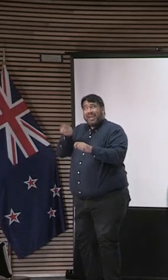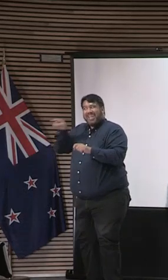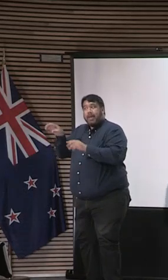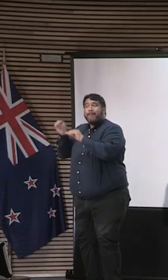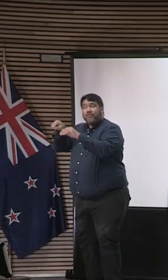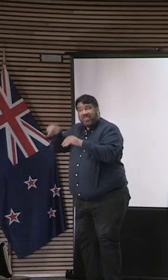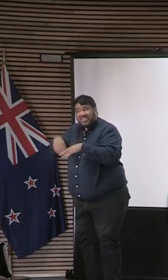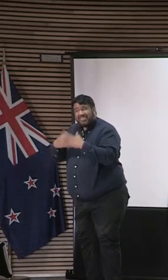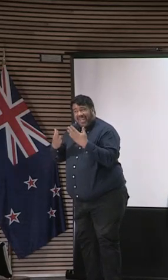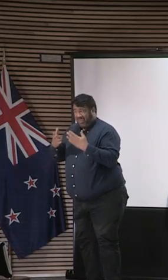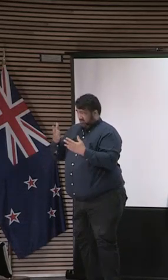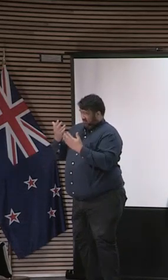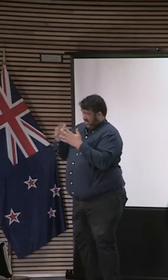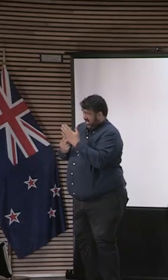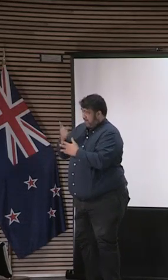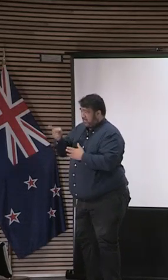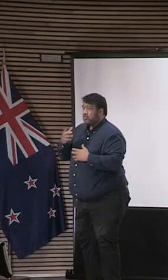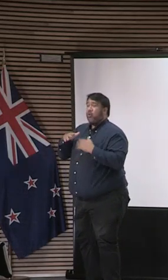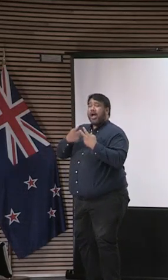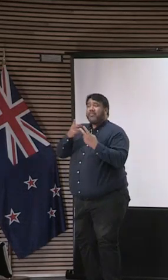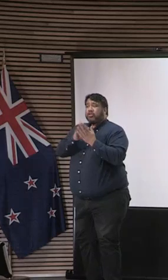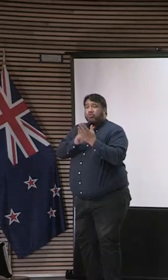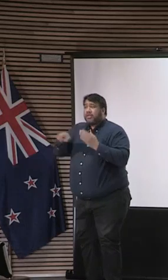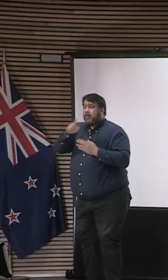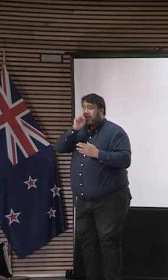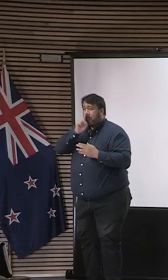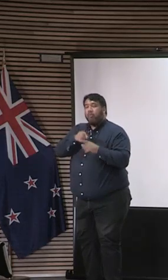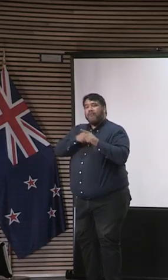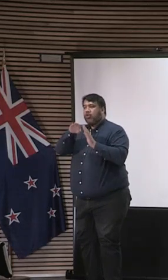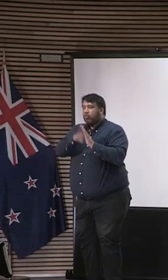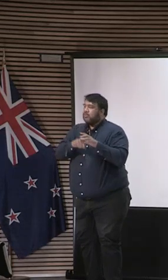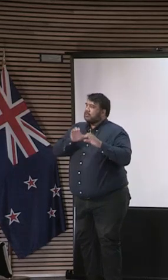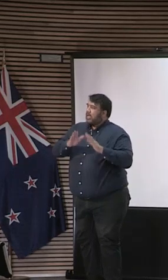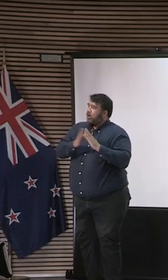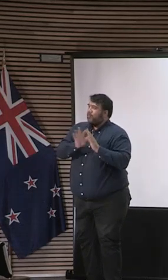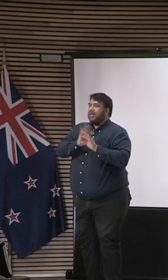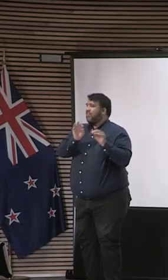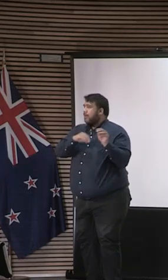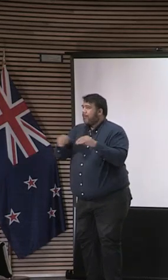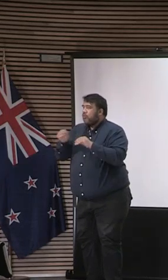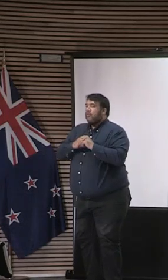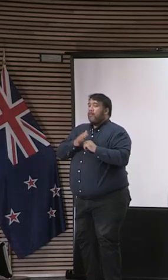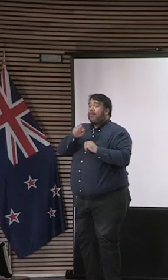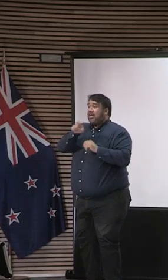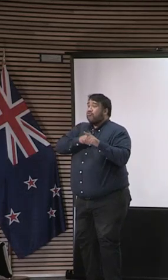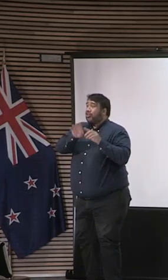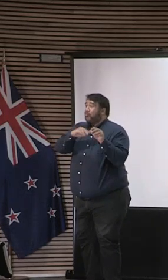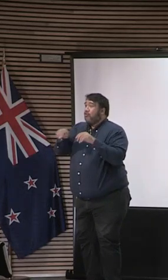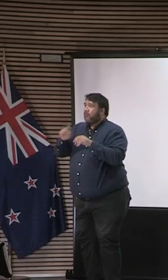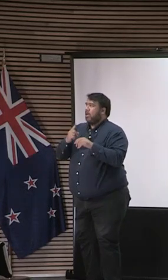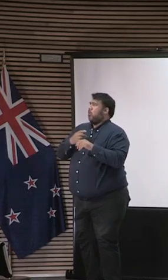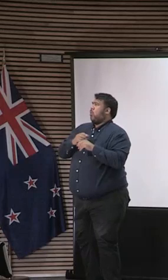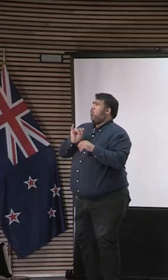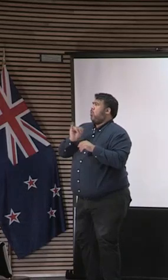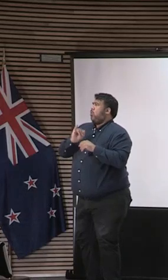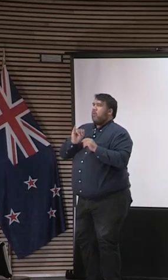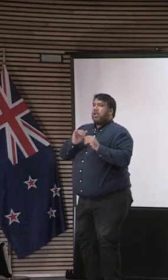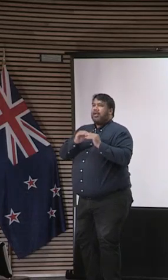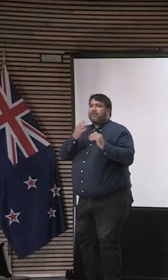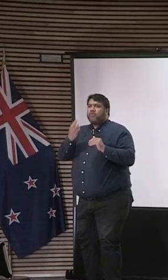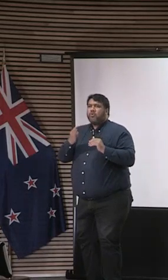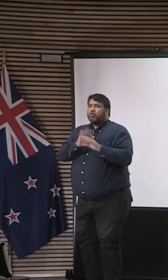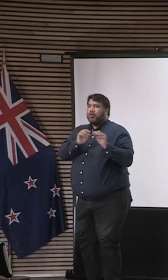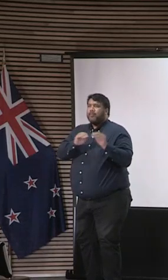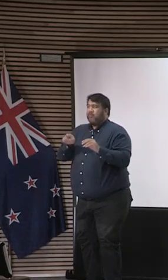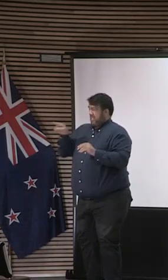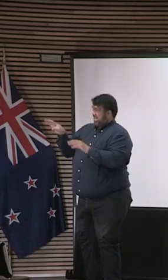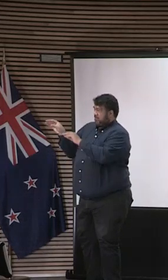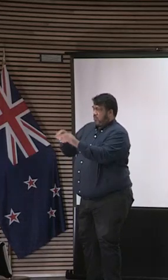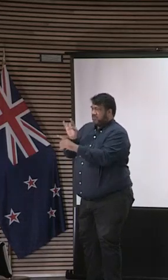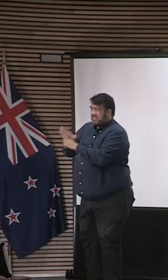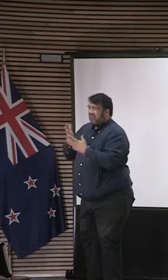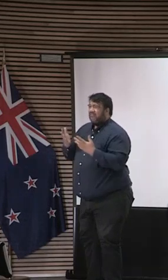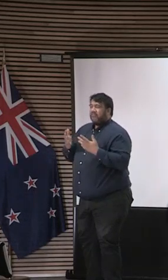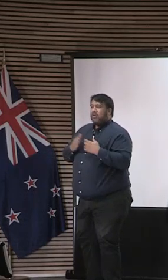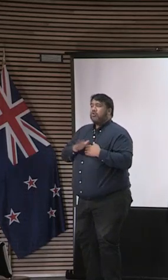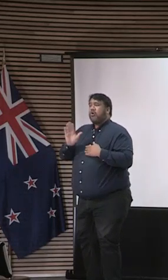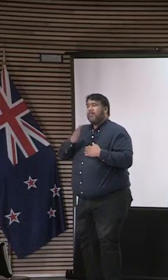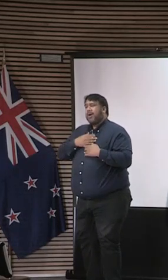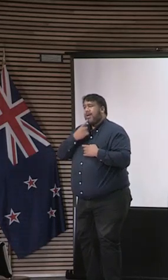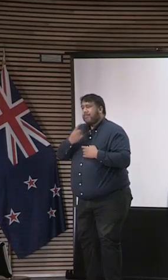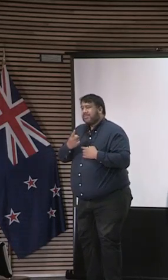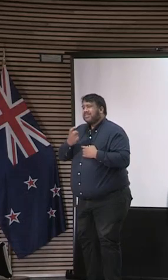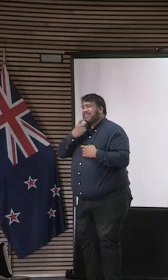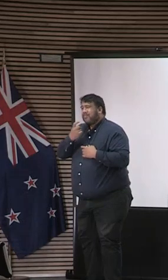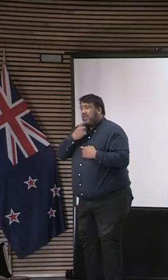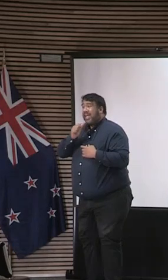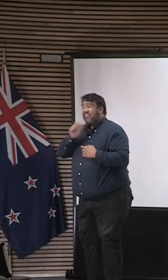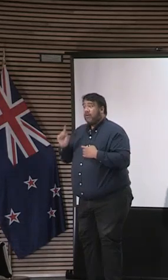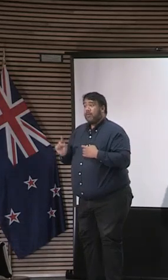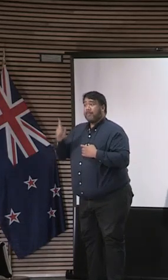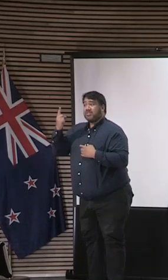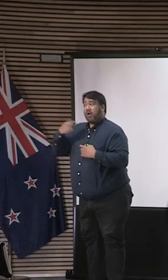ano he take COVID. KAUPAPA: Na i